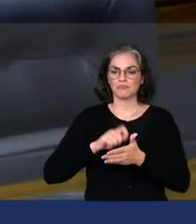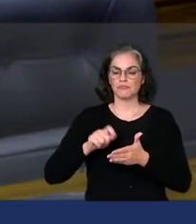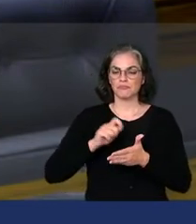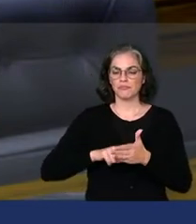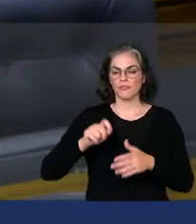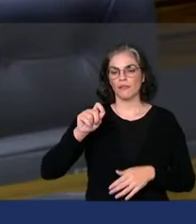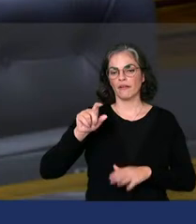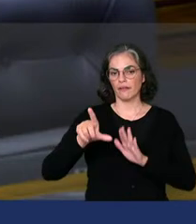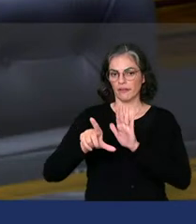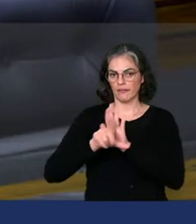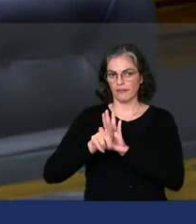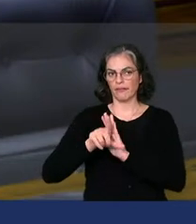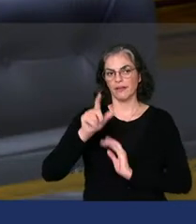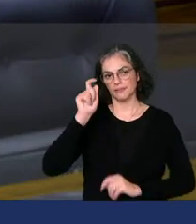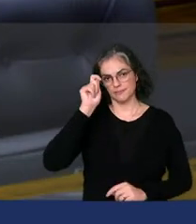BRASILEIRA. ZÉ GUIMARÃES ENRIQUECEU ESSE TRABALHO. E